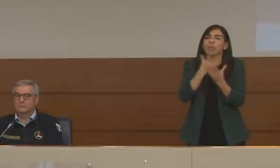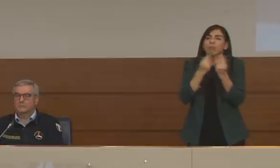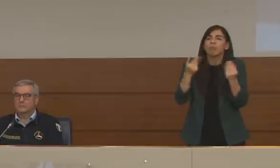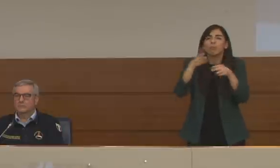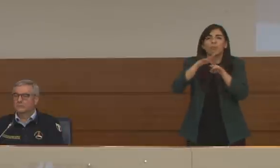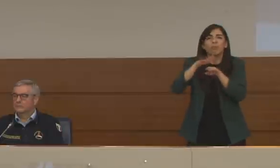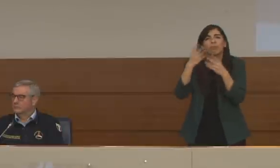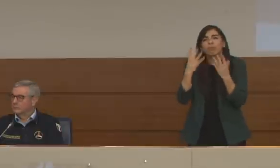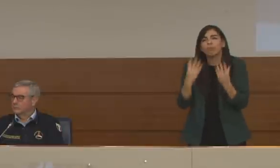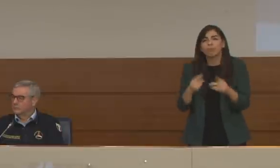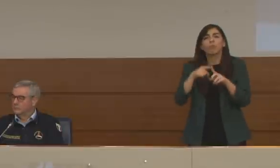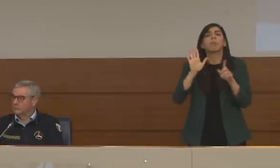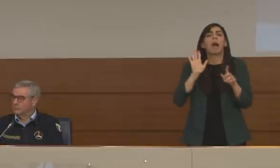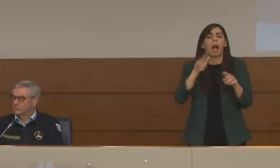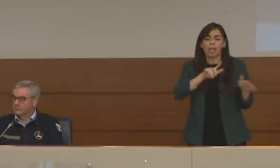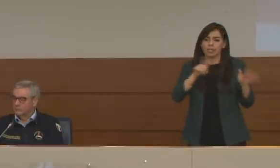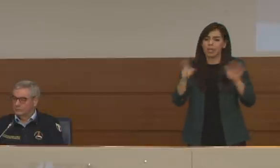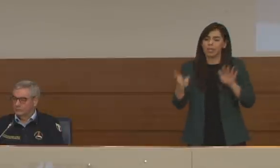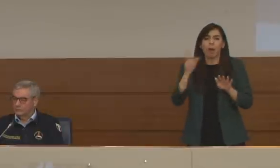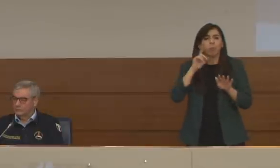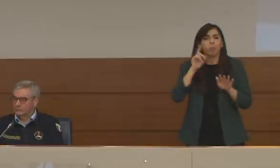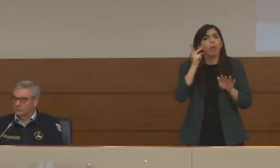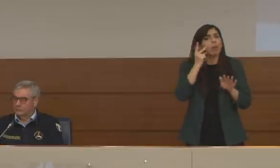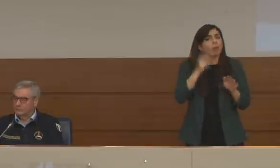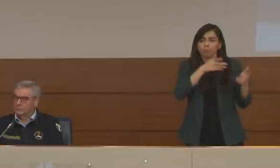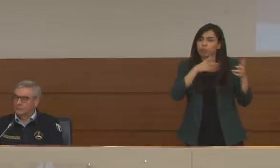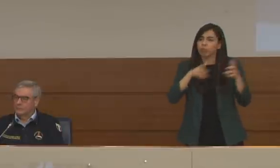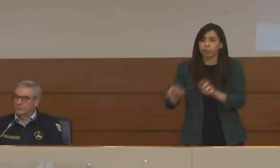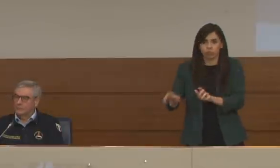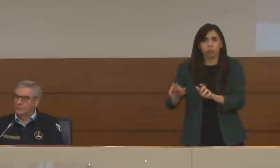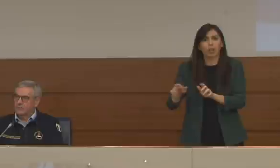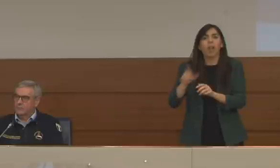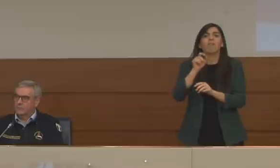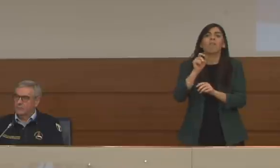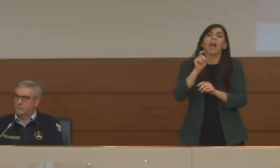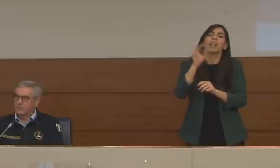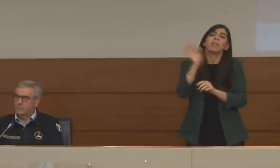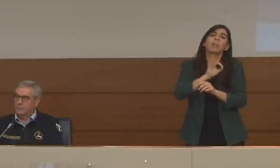su base settimanale vediamo una diminuzione superiore al 20%